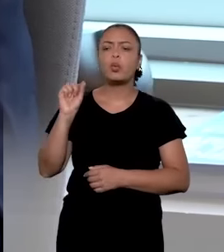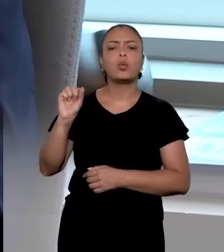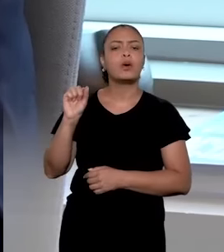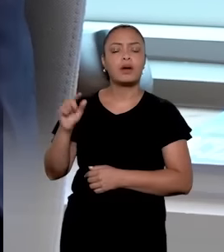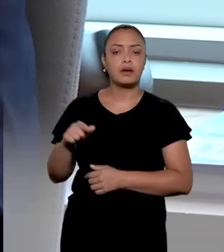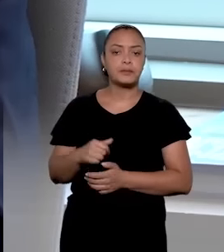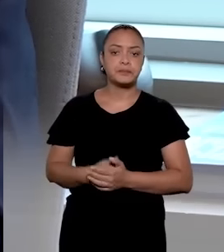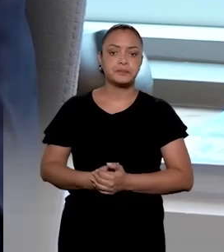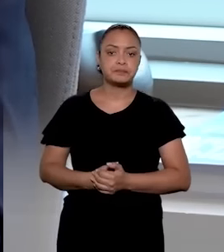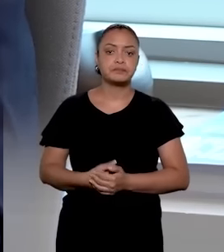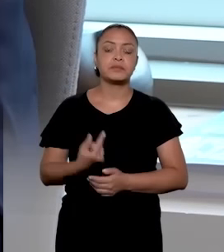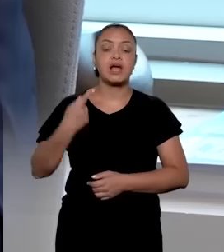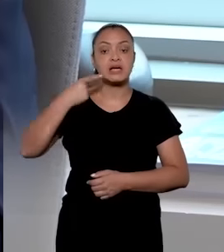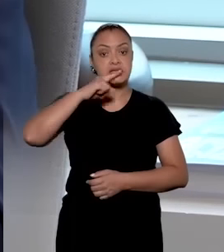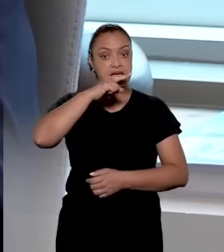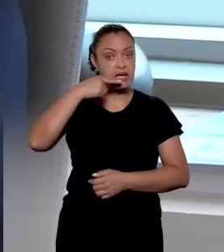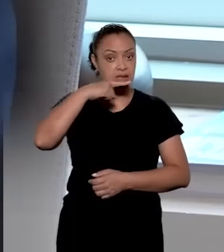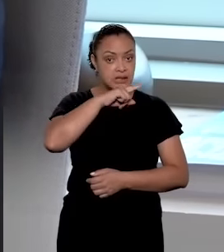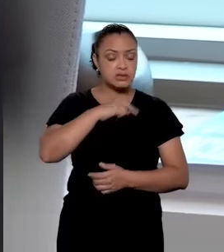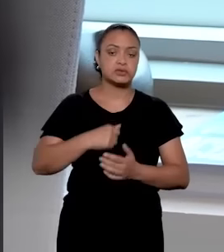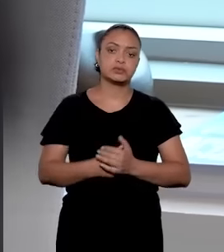matriz energética brasileira. O que que é biomassa?